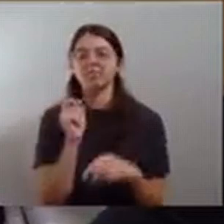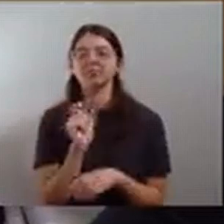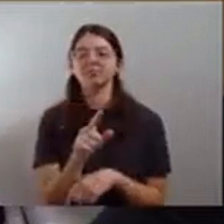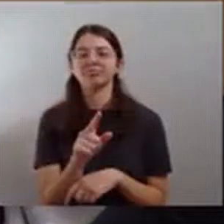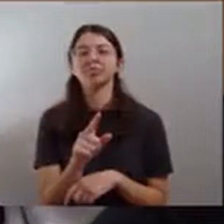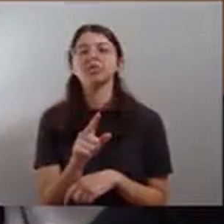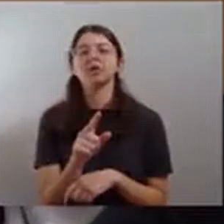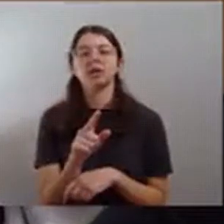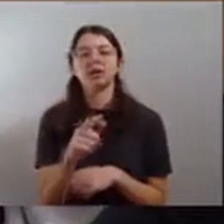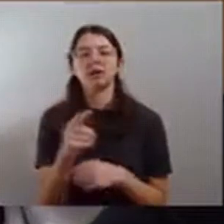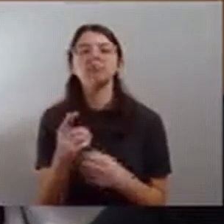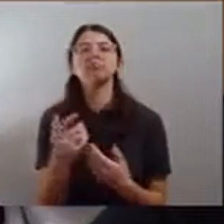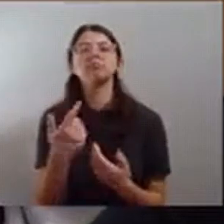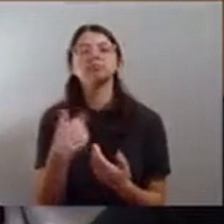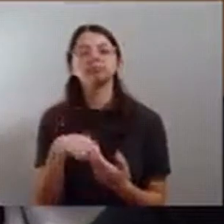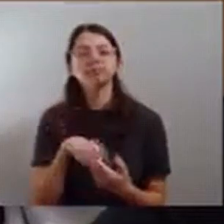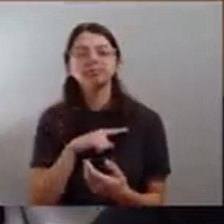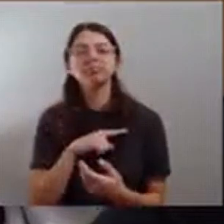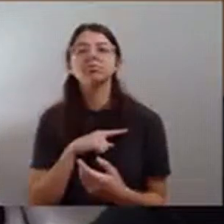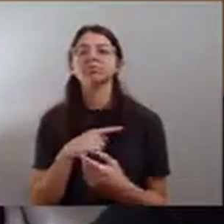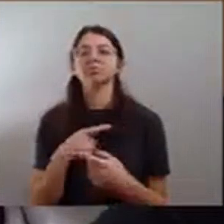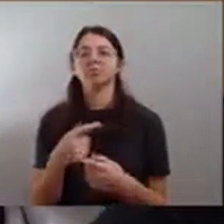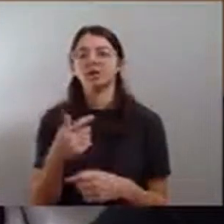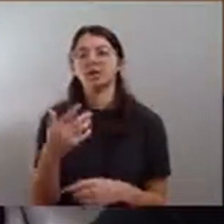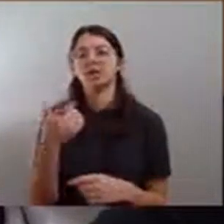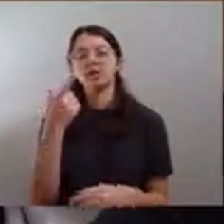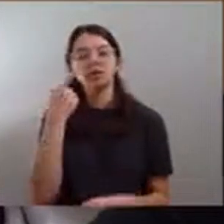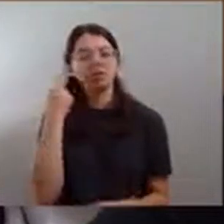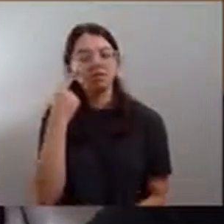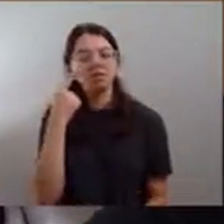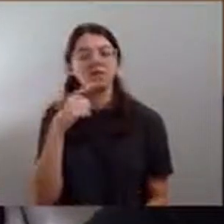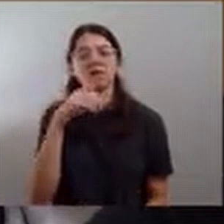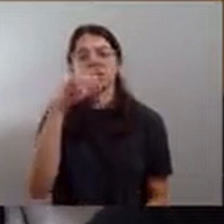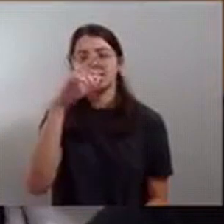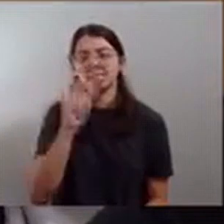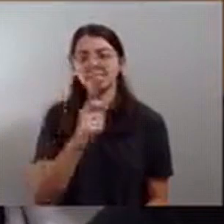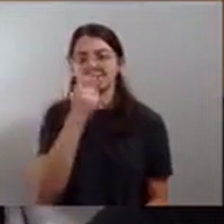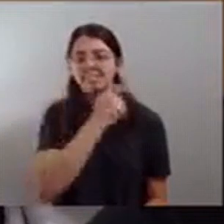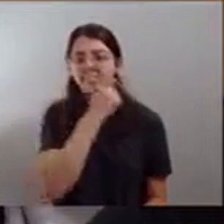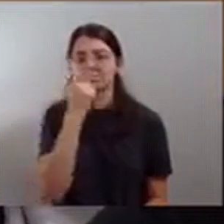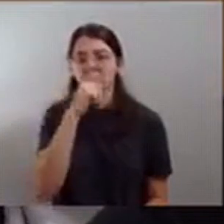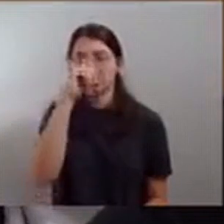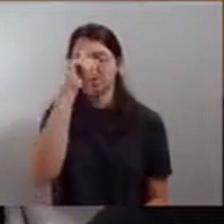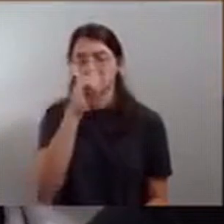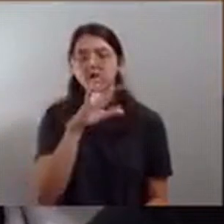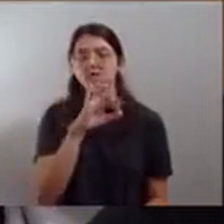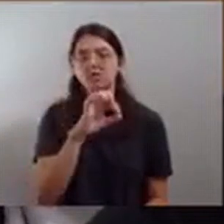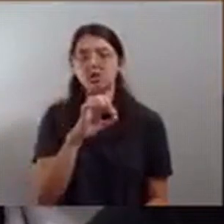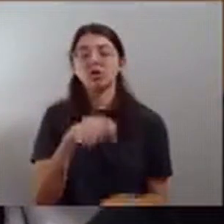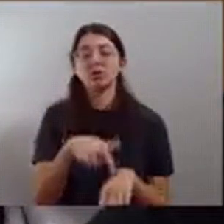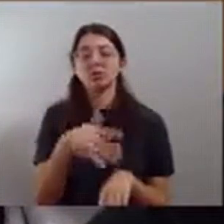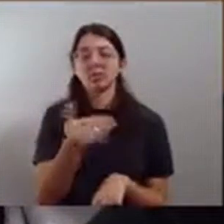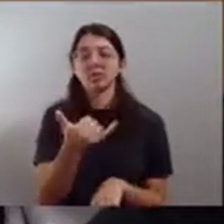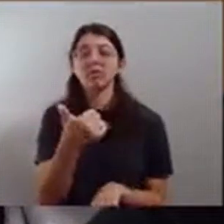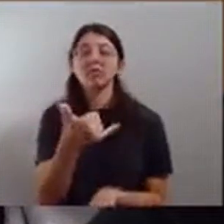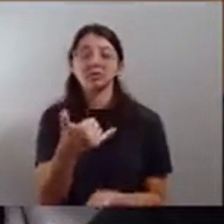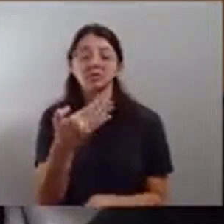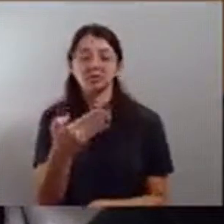regulamento na quinta-feira, 18 de maio de 2023, mais precisamente às 12:27.